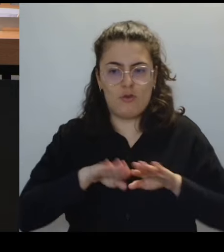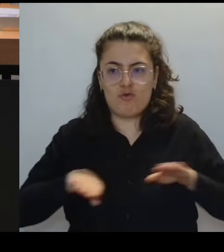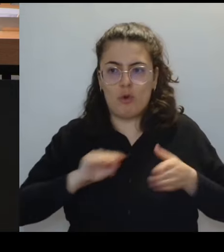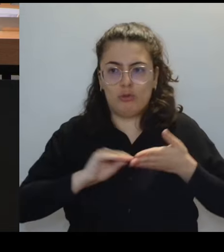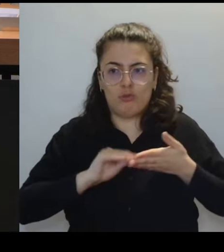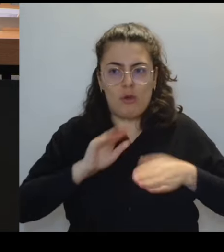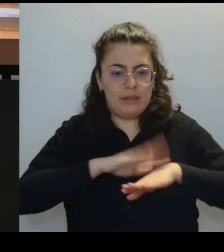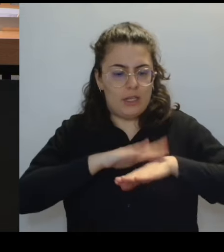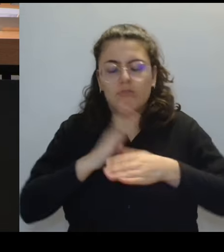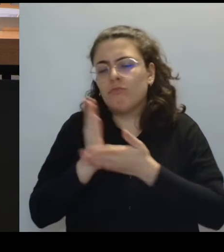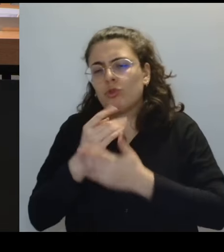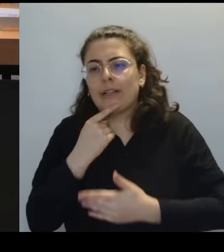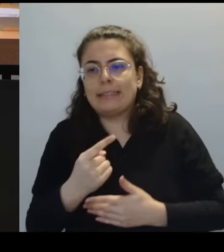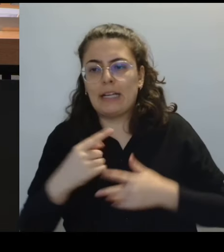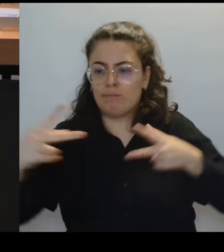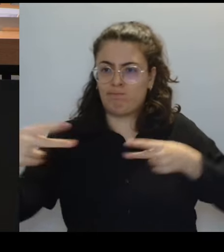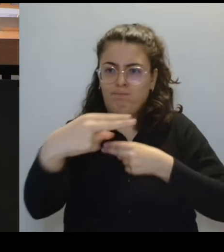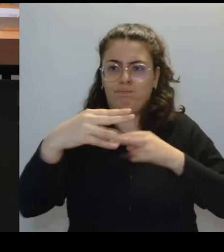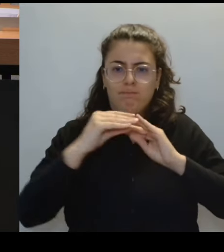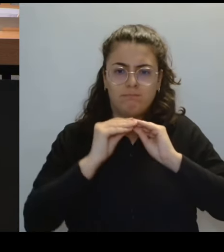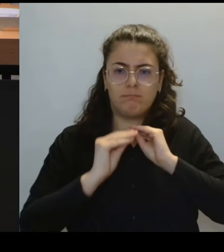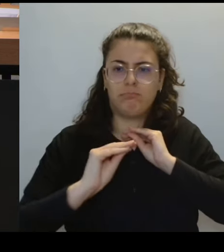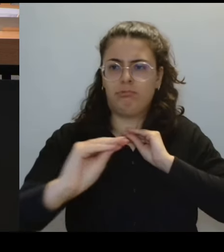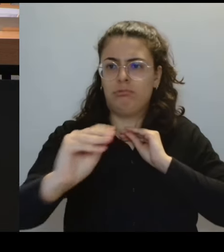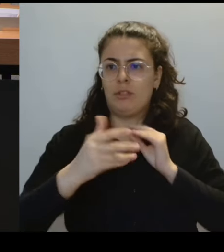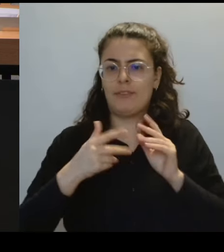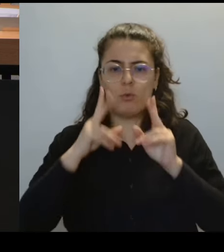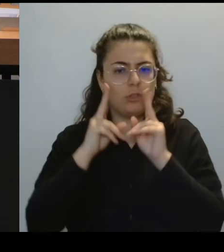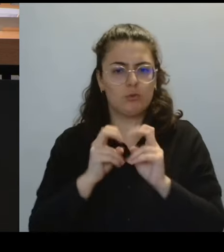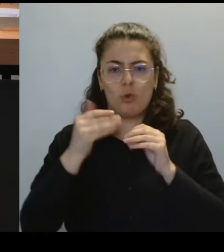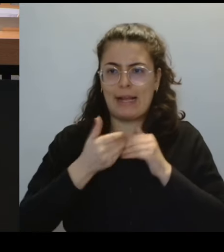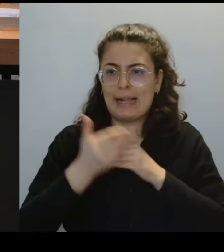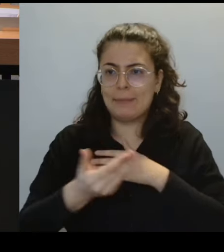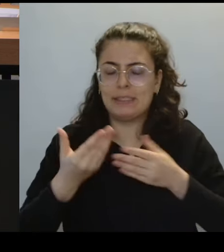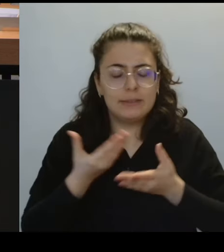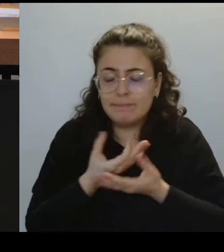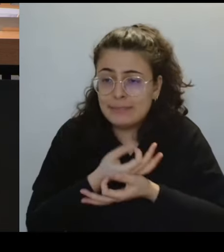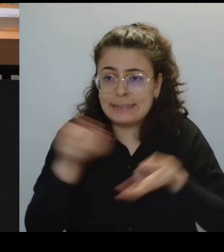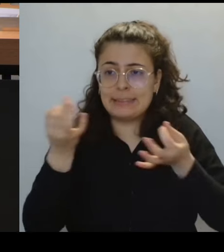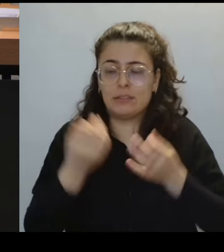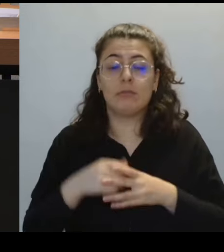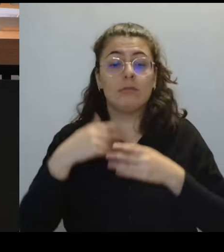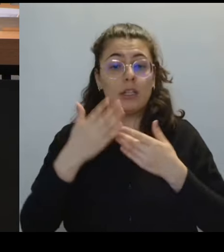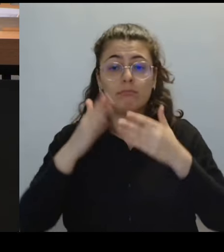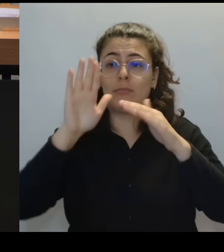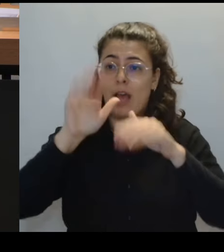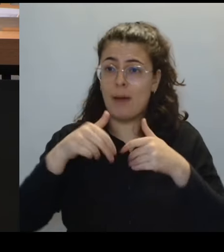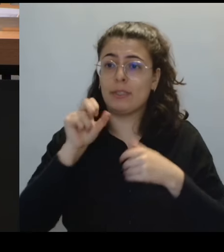regelmäßige Untersuchung und erst mit zwölf Jahren erfolgt dann die erste J1 als Untersuchung im Jugendalter.